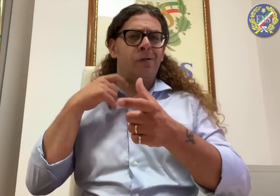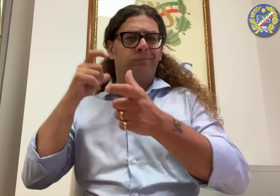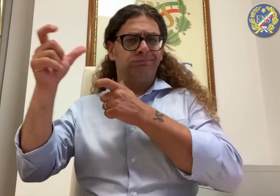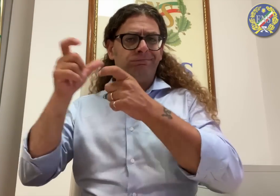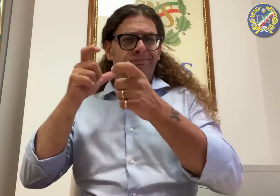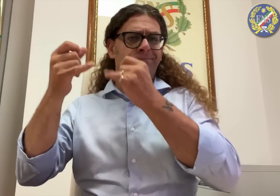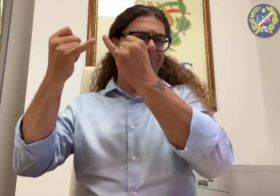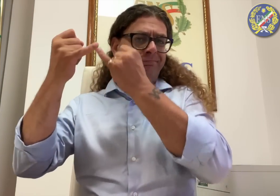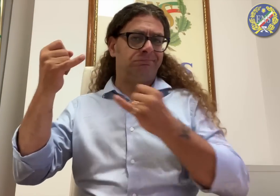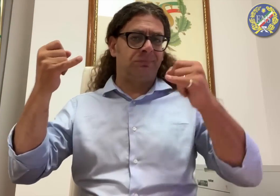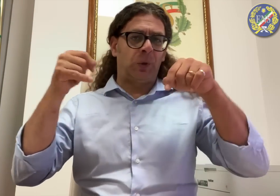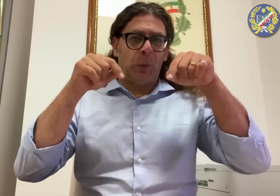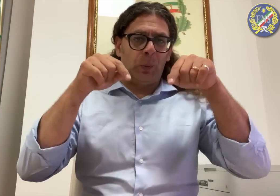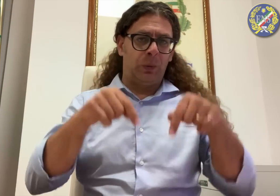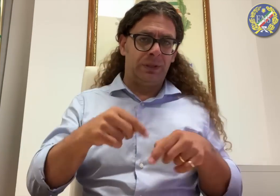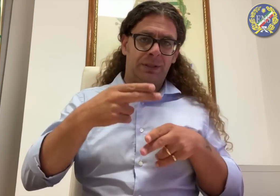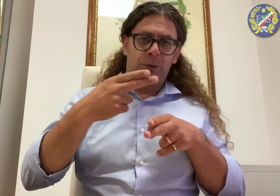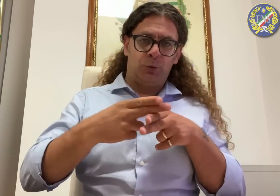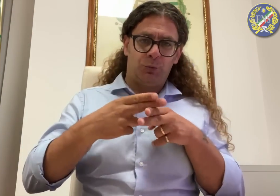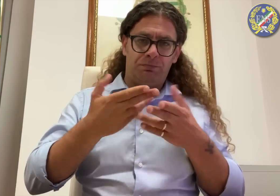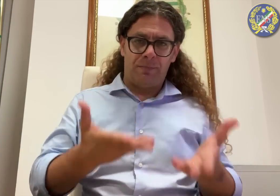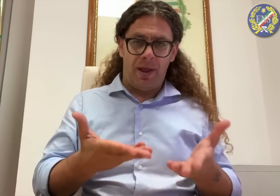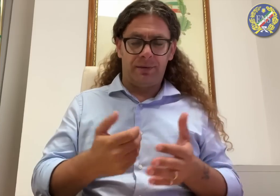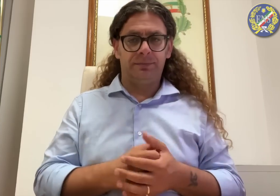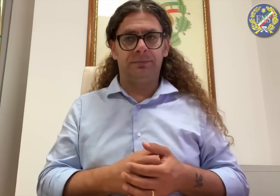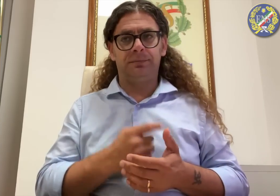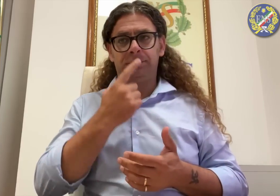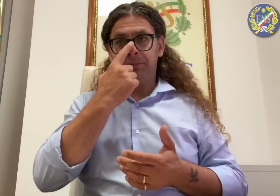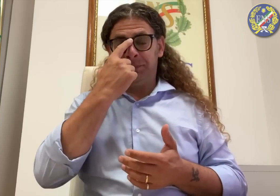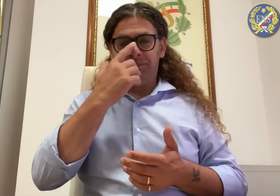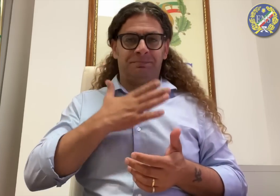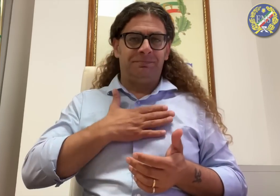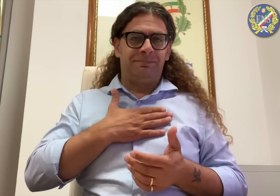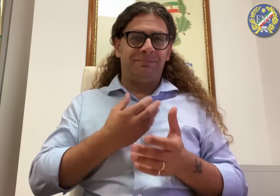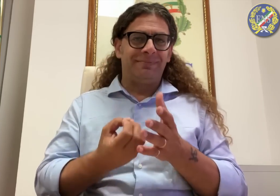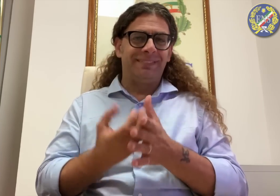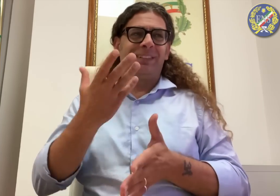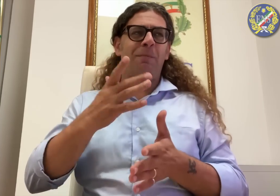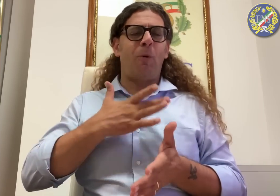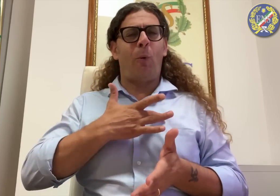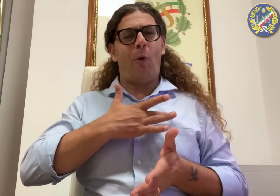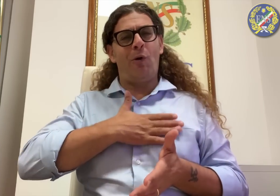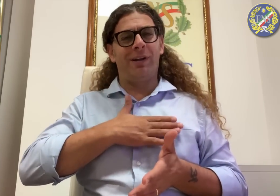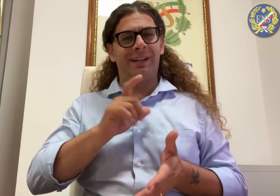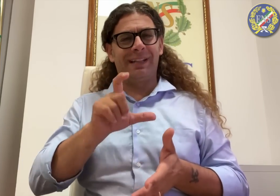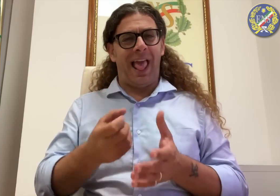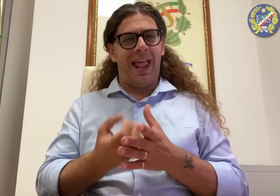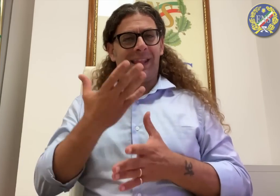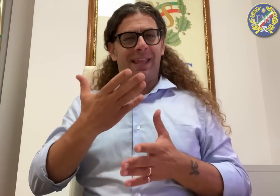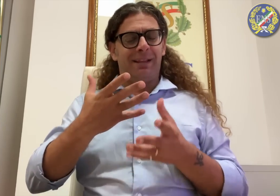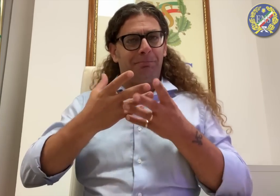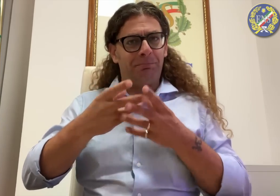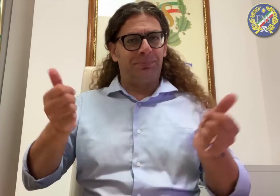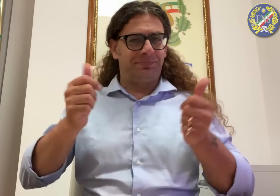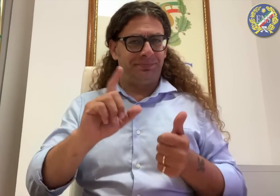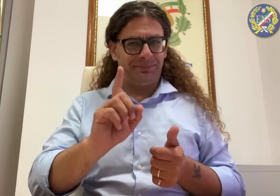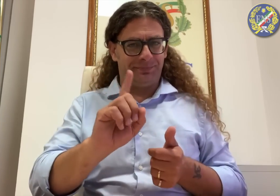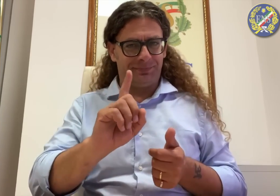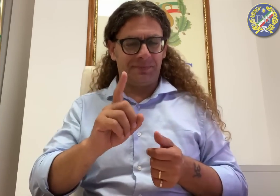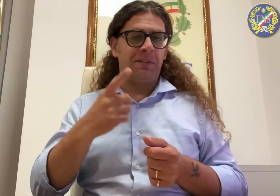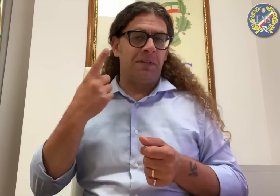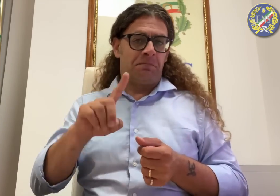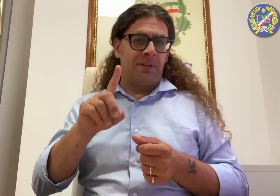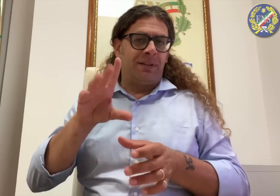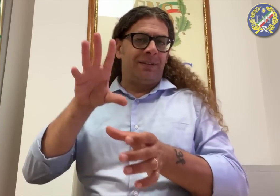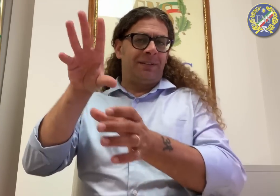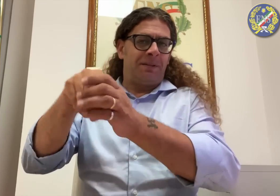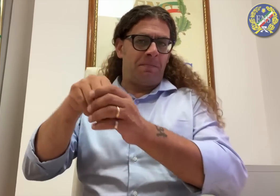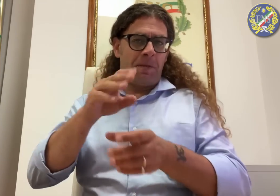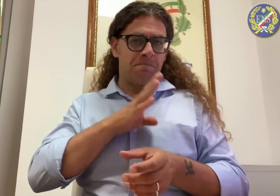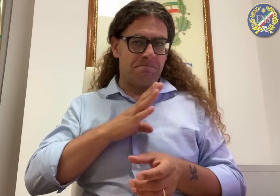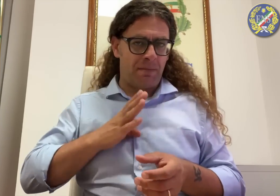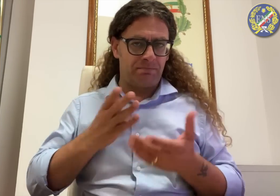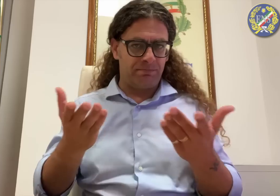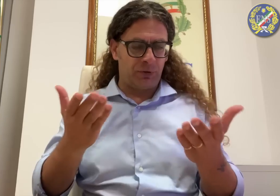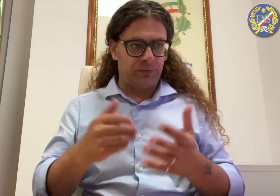il mio intento è quello di creare una “succursale” qui in Italia. Nella WFD batte un cuore italiano che vorrei non smettesse di pulsare, per questo ho presentato